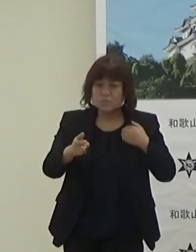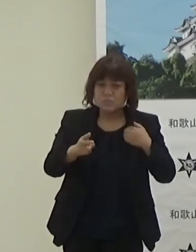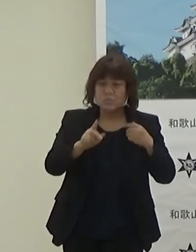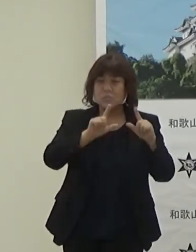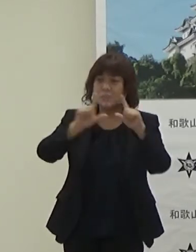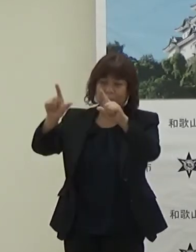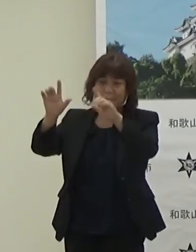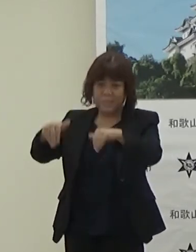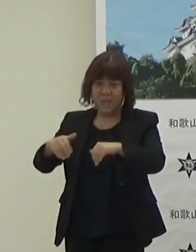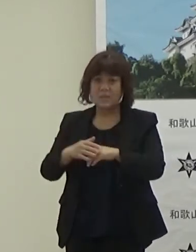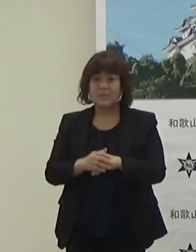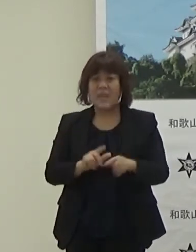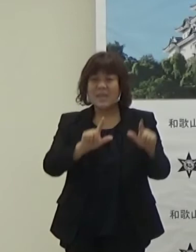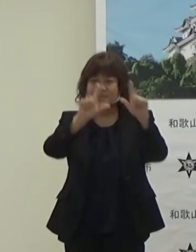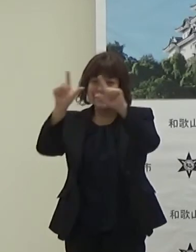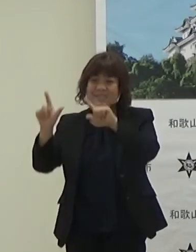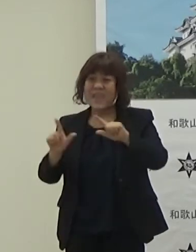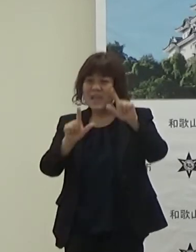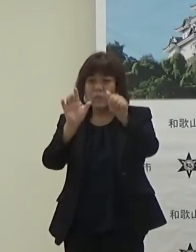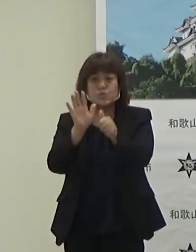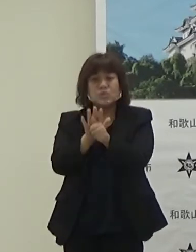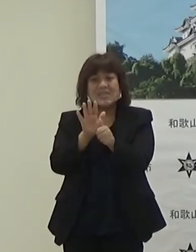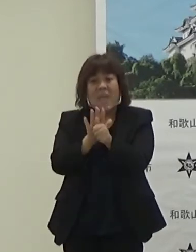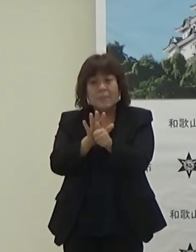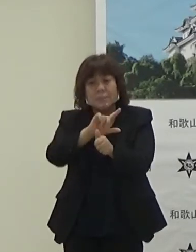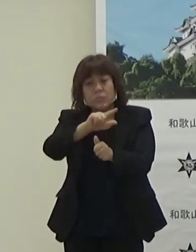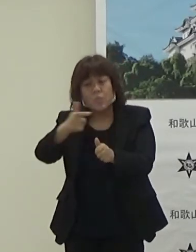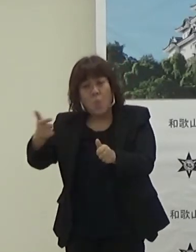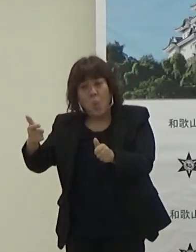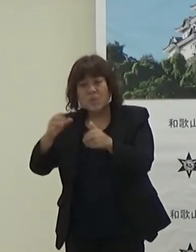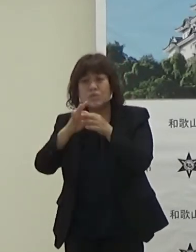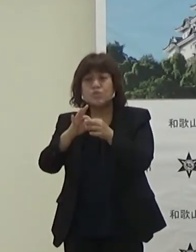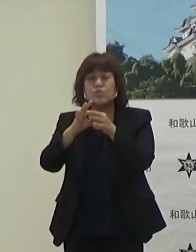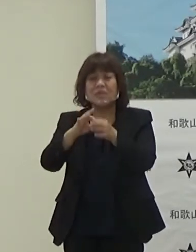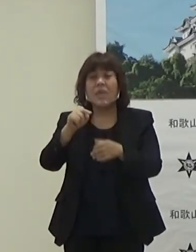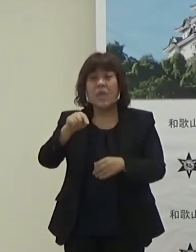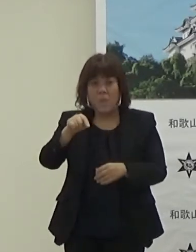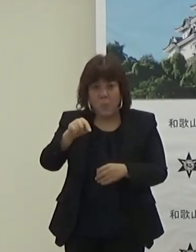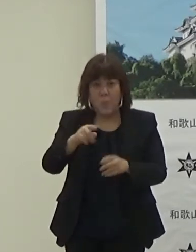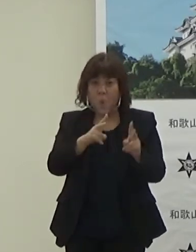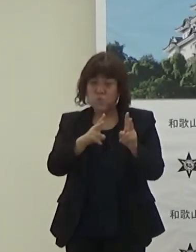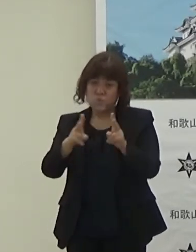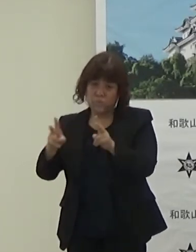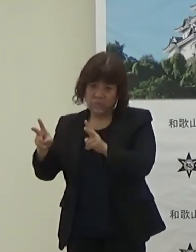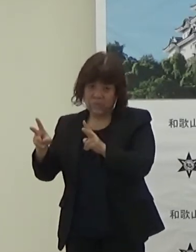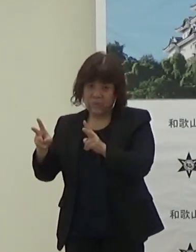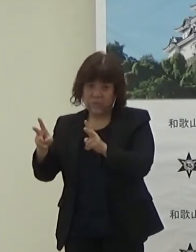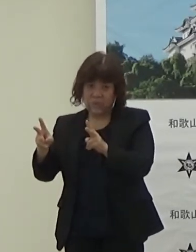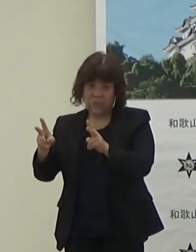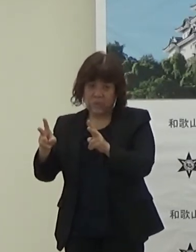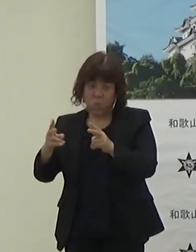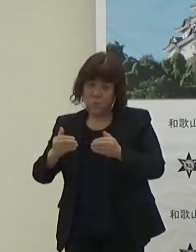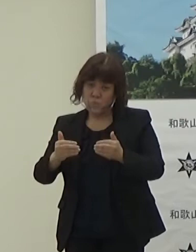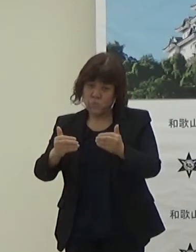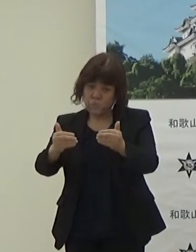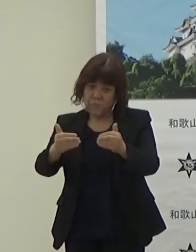生活支援等についても準備を進 めているということなんですけど